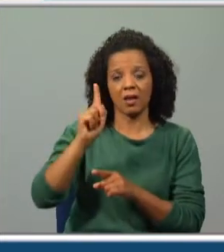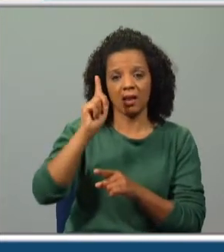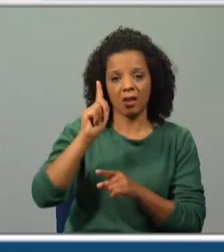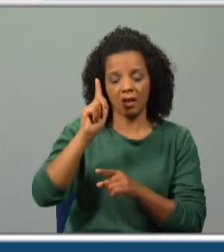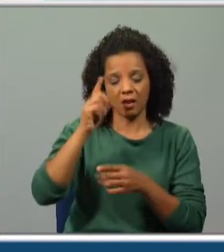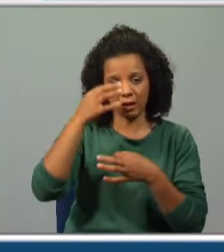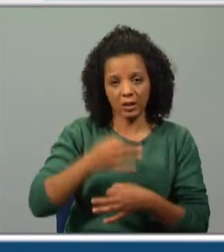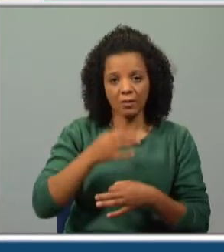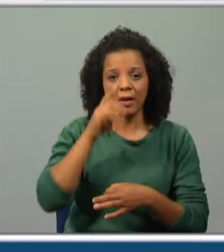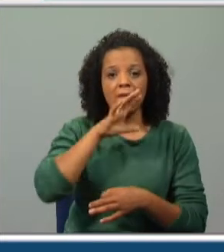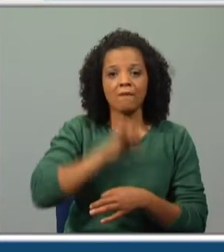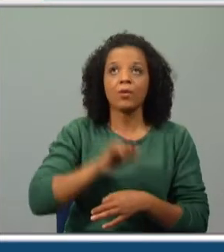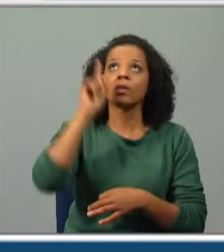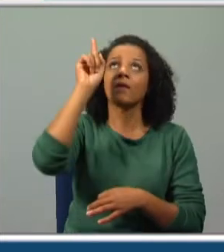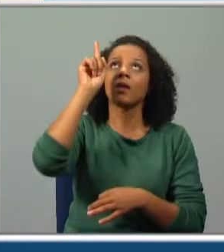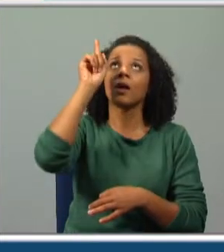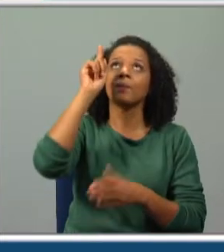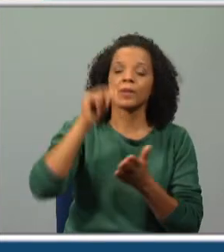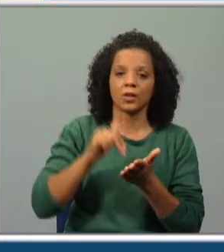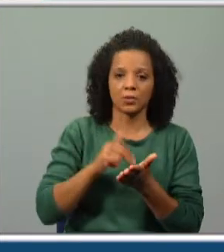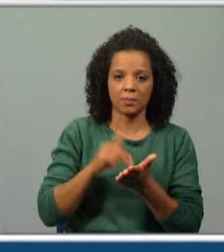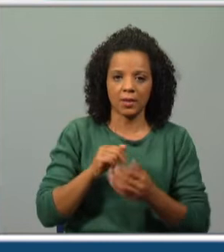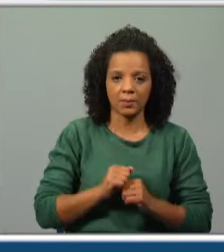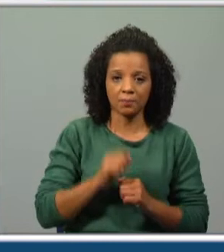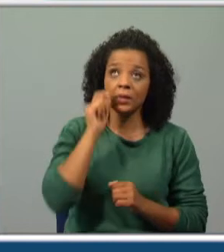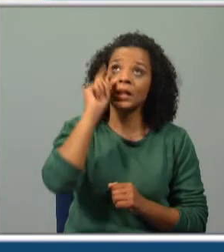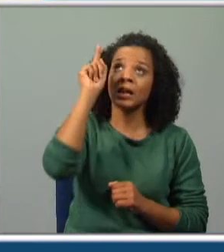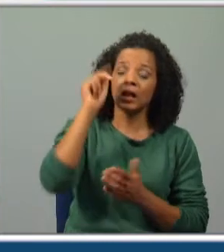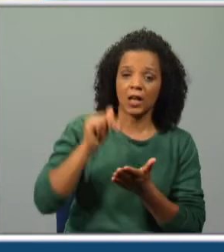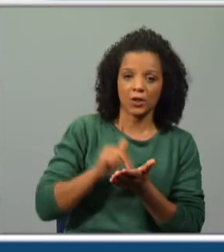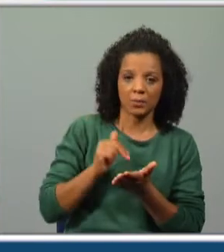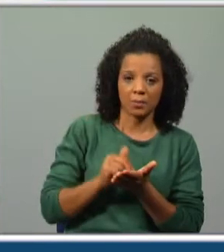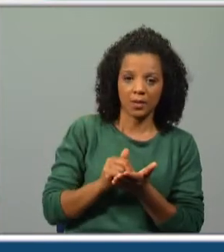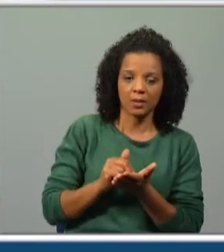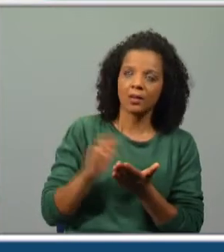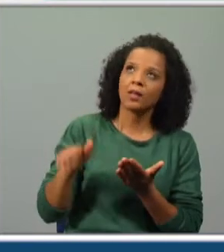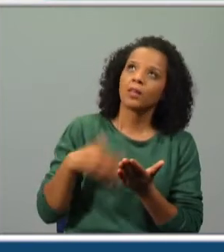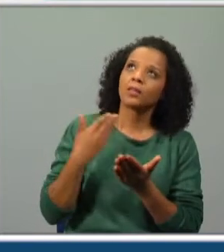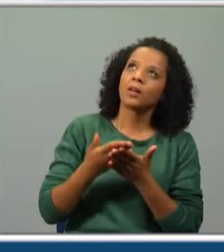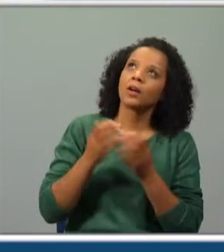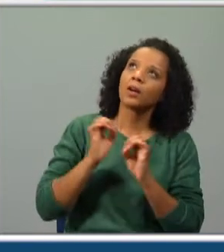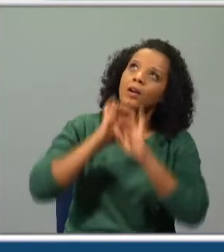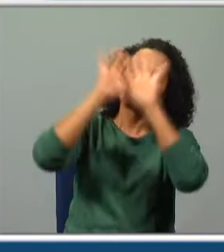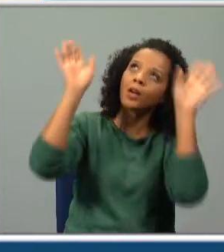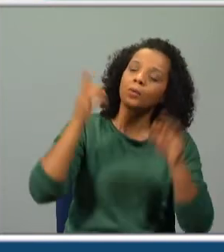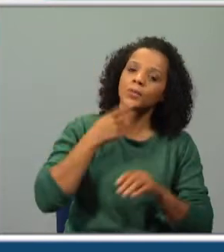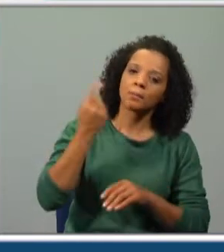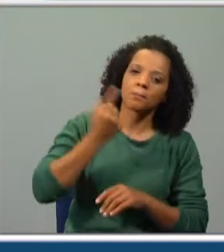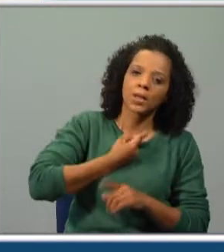filho lá estava a sua espera Portanto ele estava à espera e aí clarifica-se 兒子在那裡等著你 所以他在等待，然後它澄清了 tudo ela percebe o que é que tem de fazer 她明白她必須做的一切去做